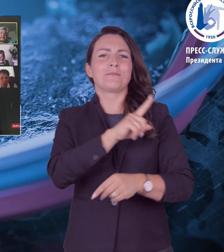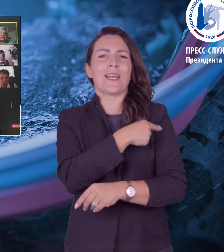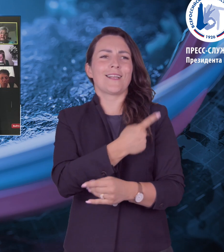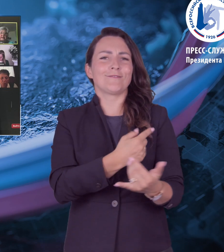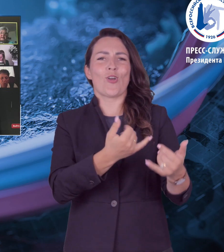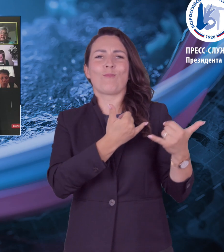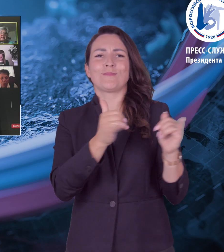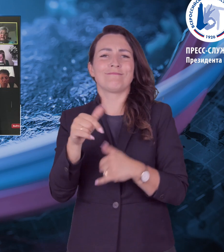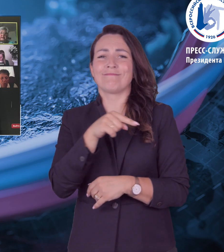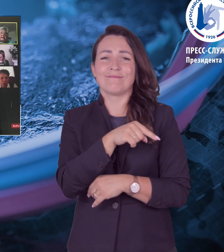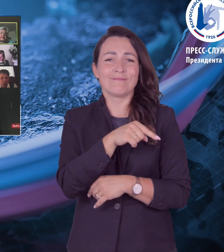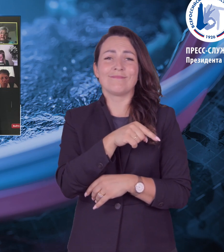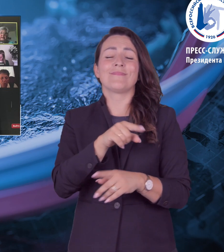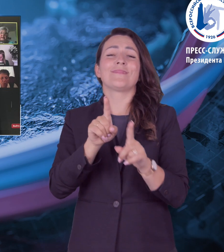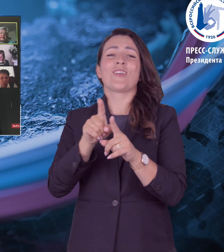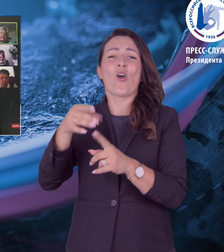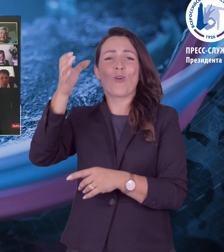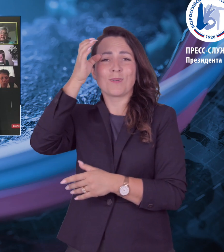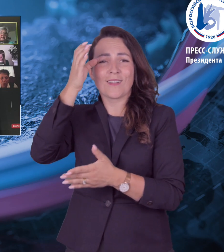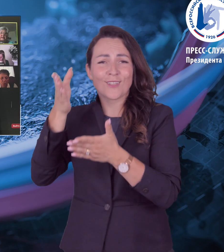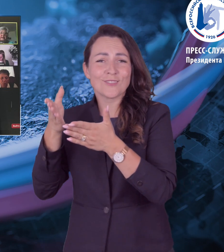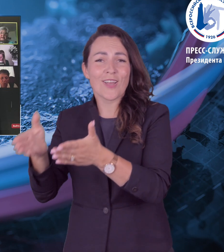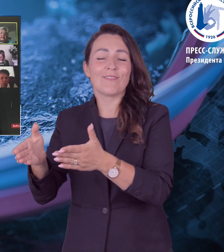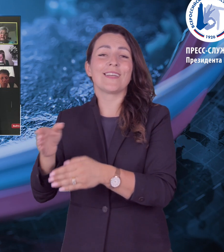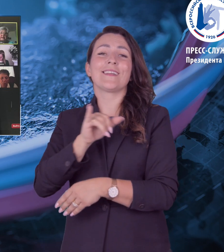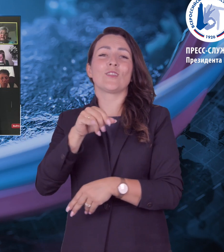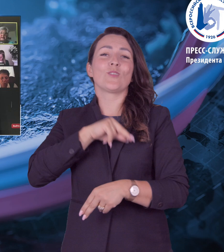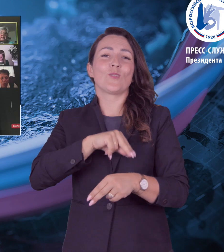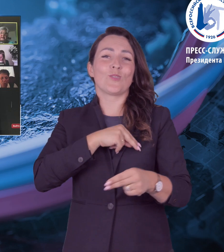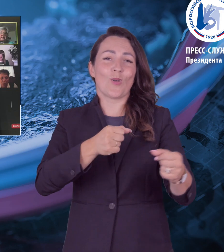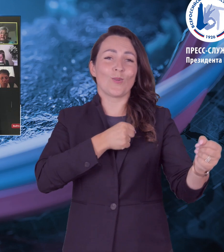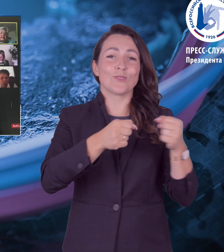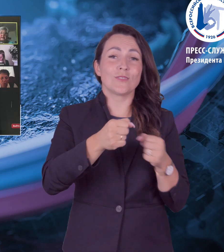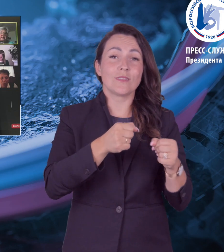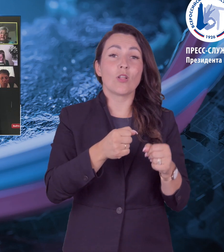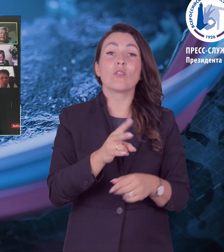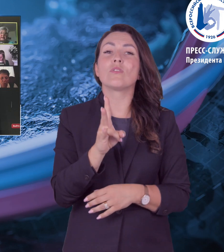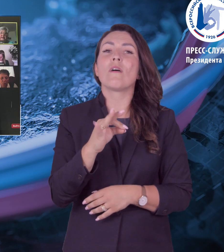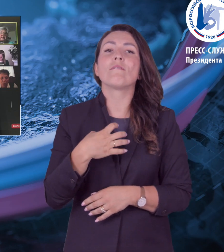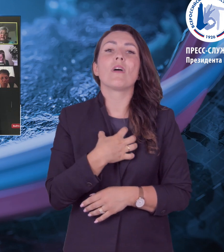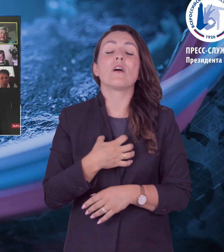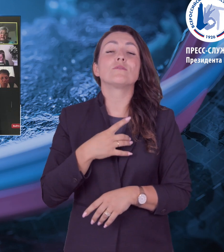медицинское обслуживание, образование, трудоустройство,